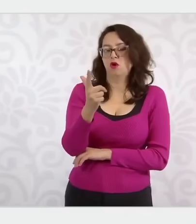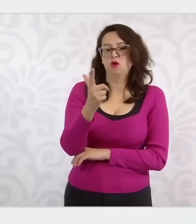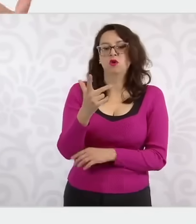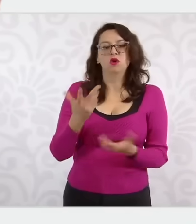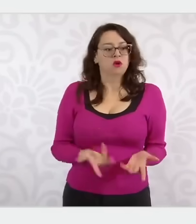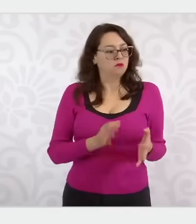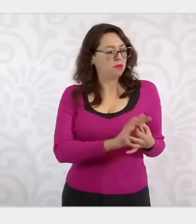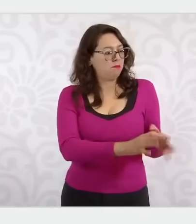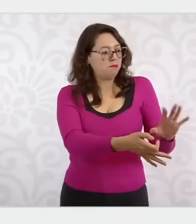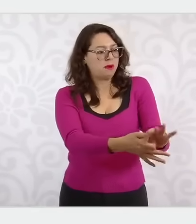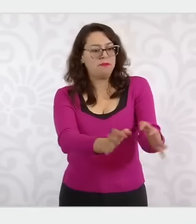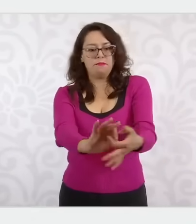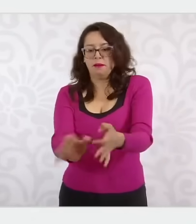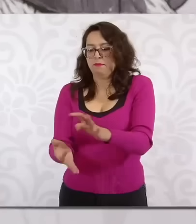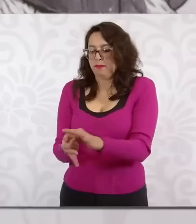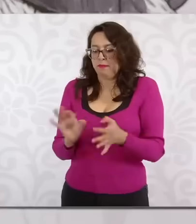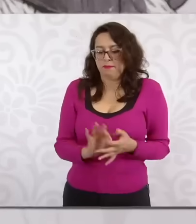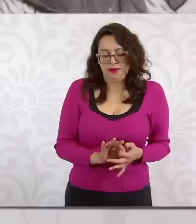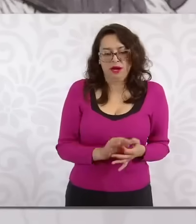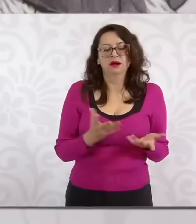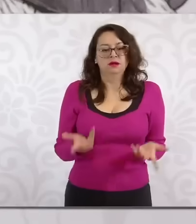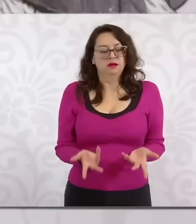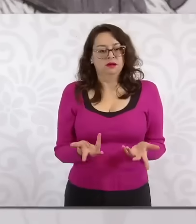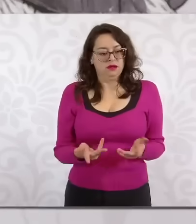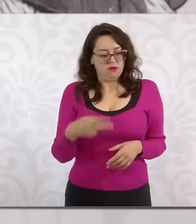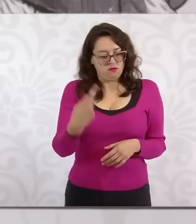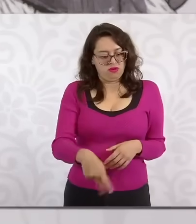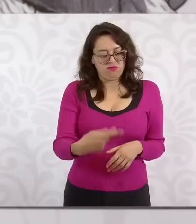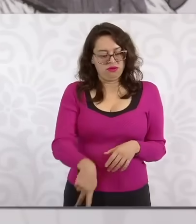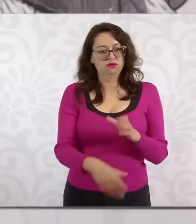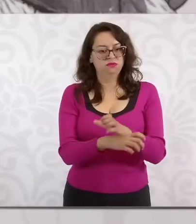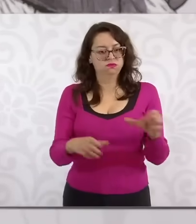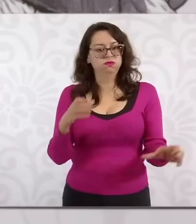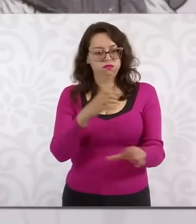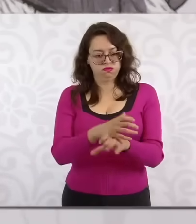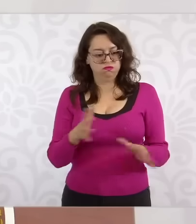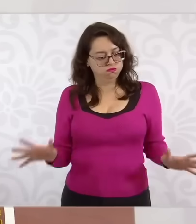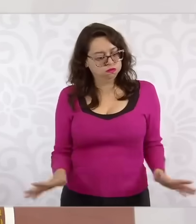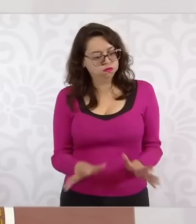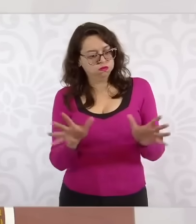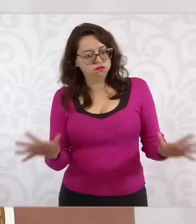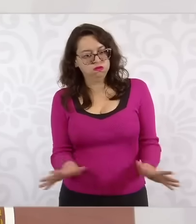todos los productos. pero algunos en particular que estamos trabajando de manera particular y